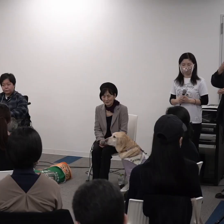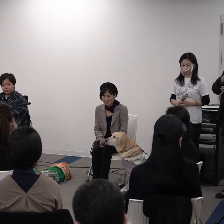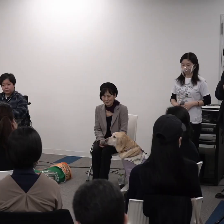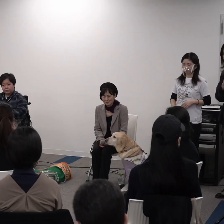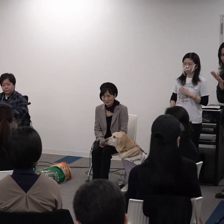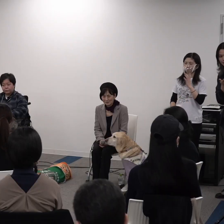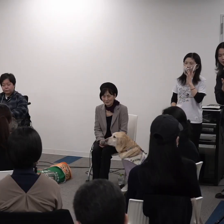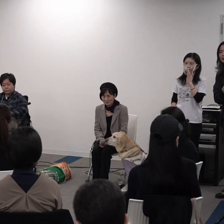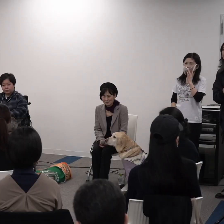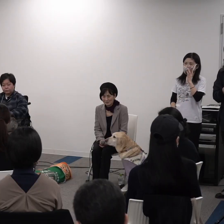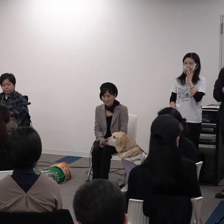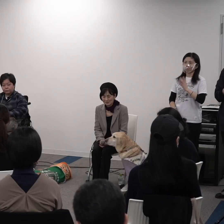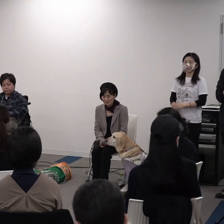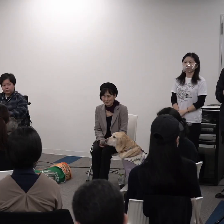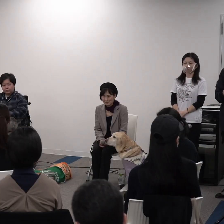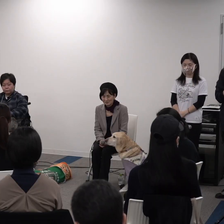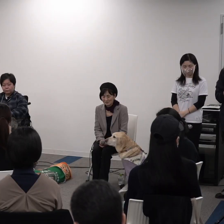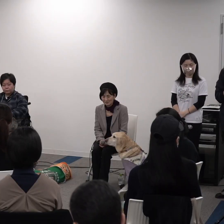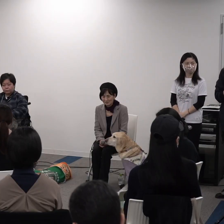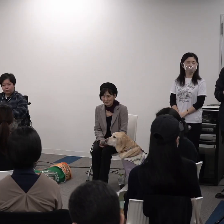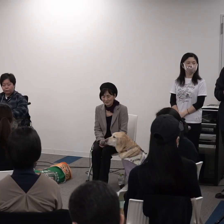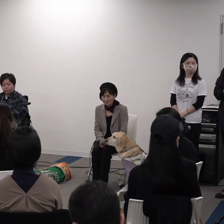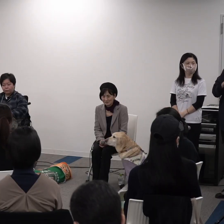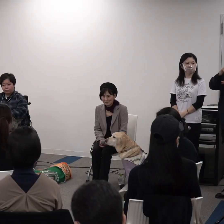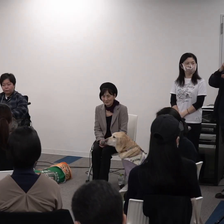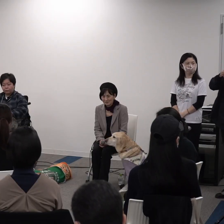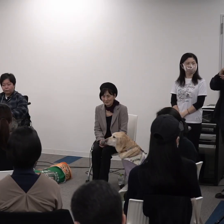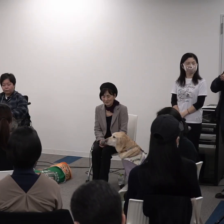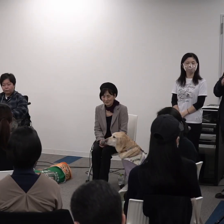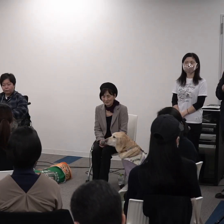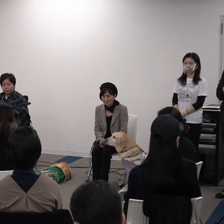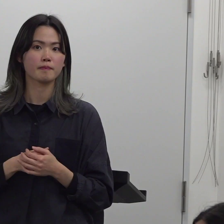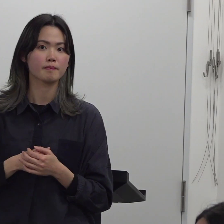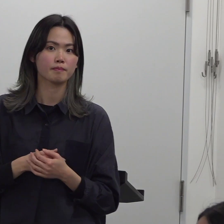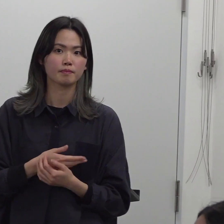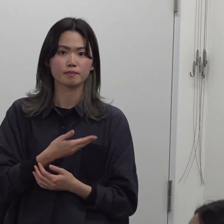司会）はい、それでは読ませていただきます 「貴重なお話ありがとうございます